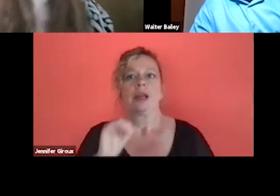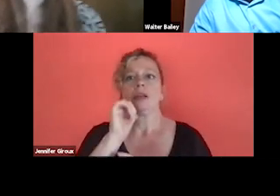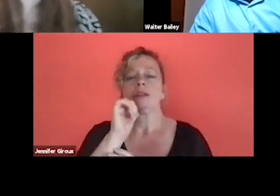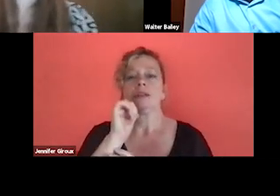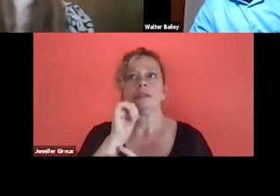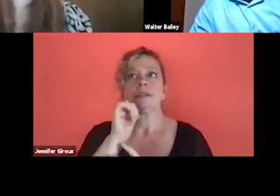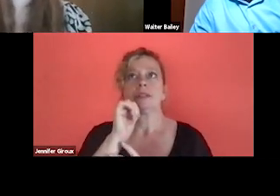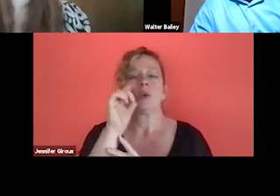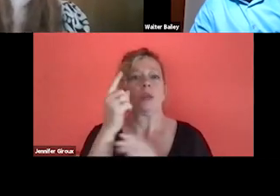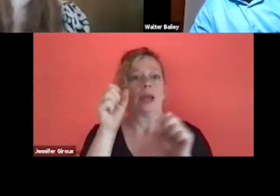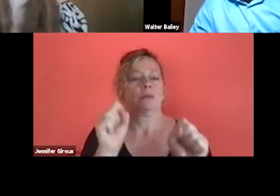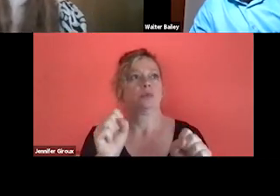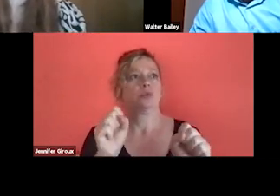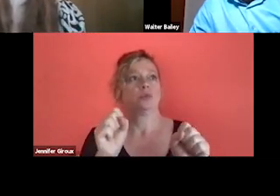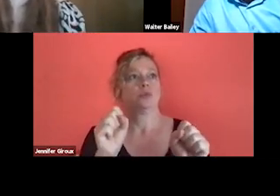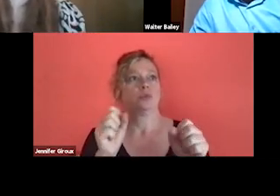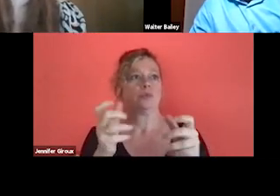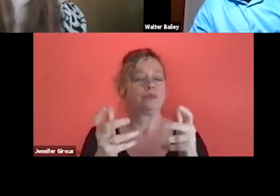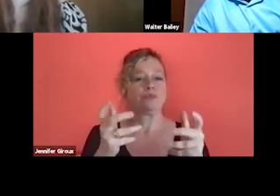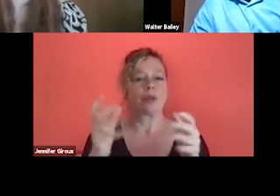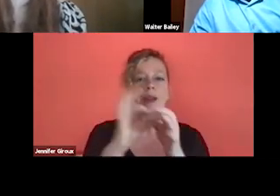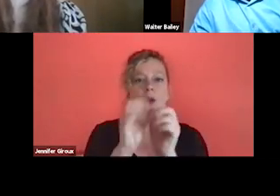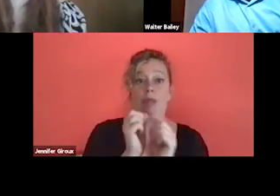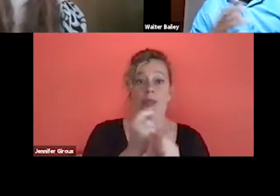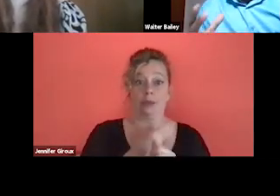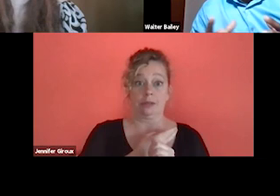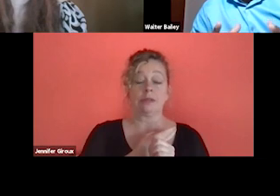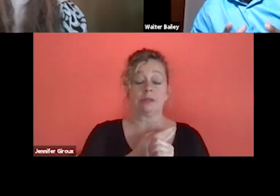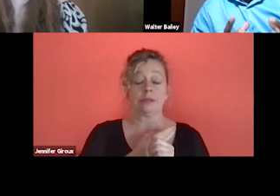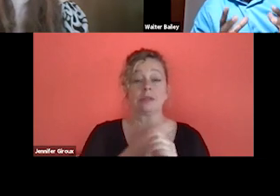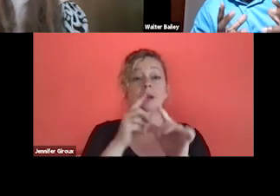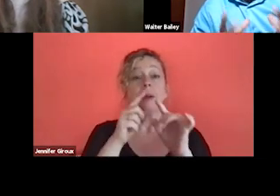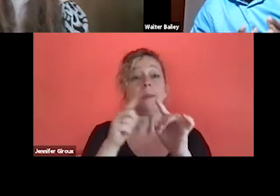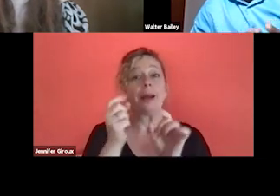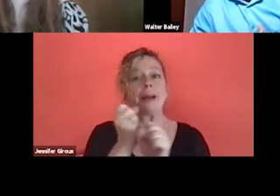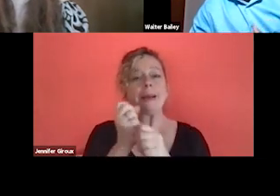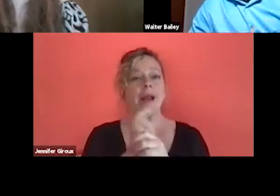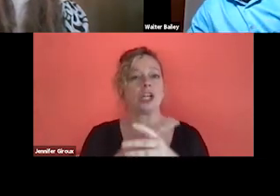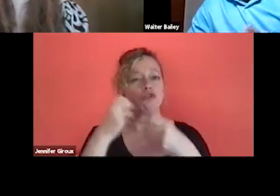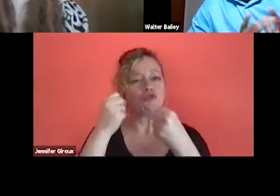comunicarse con nosotros, sino que nos hizo más fuertes en el sentido